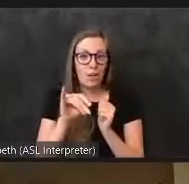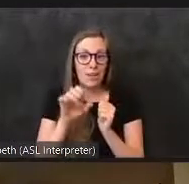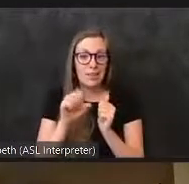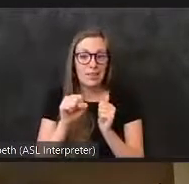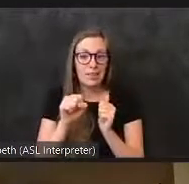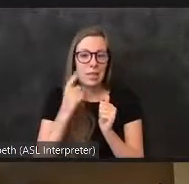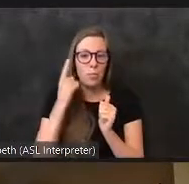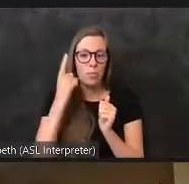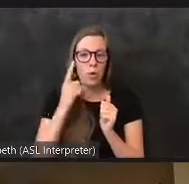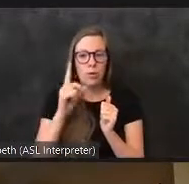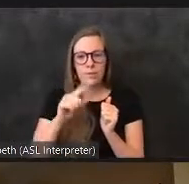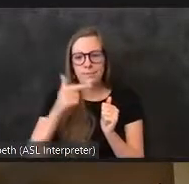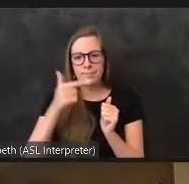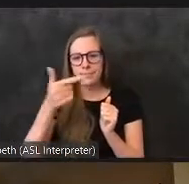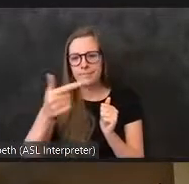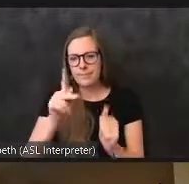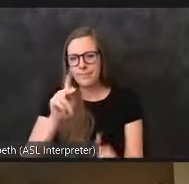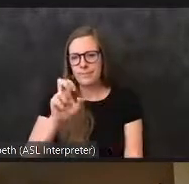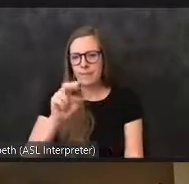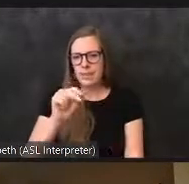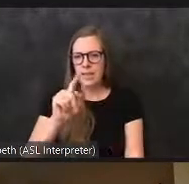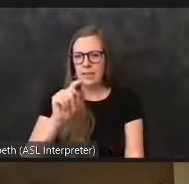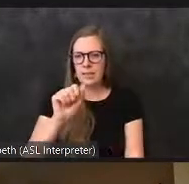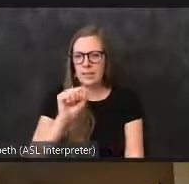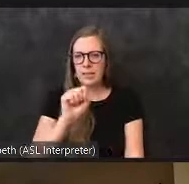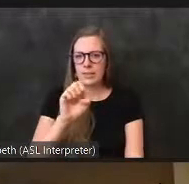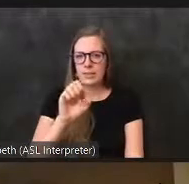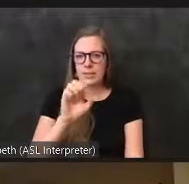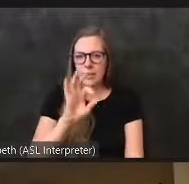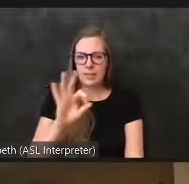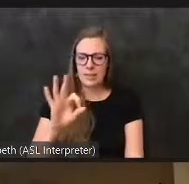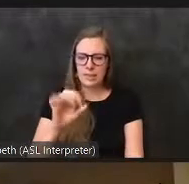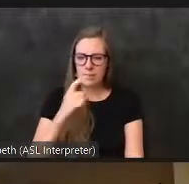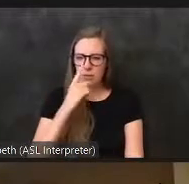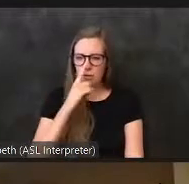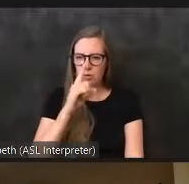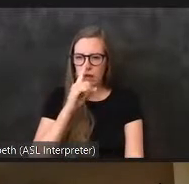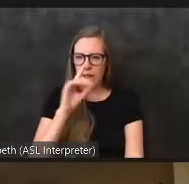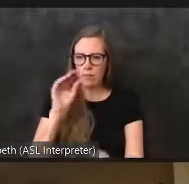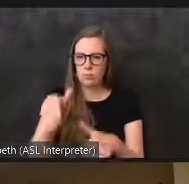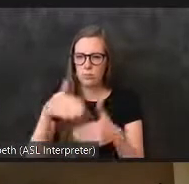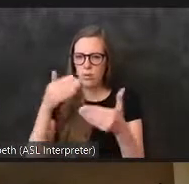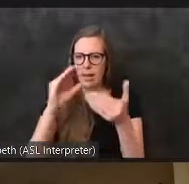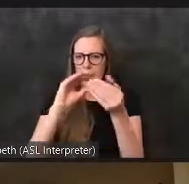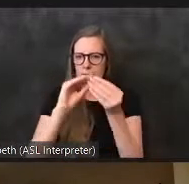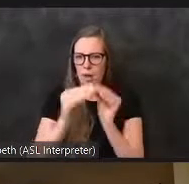Si pudieran agentas. Si tú, Kent, pudieses proveer una actualización de qué números se están